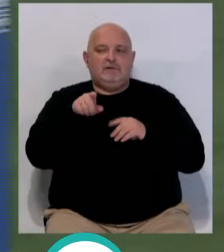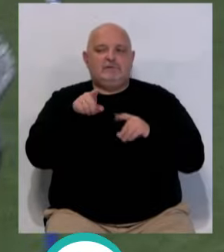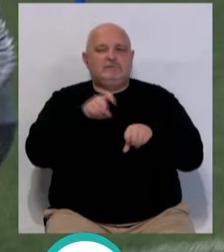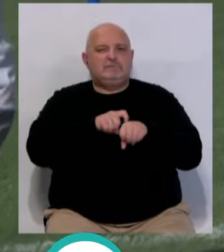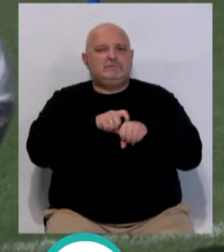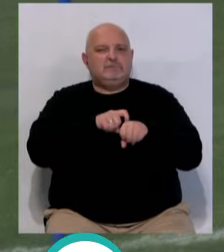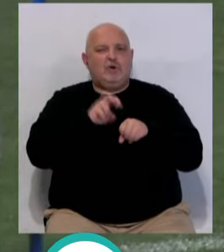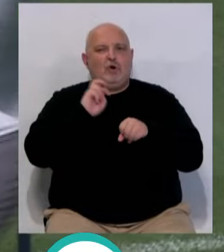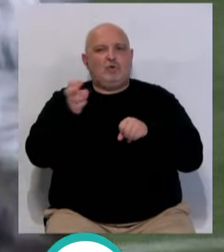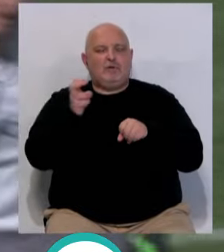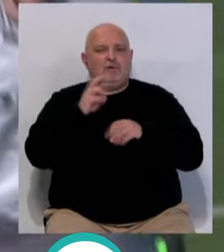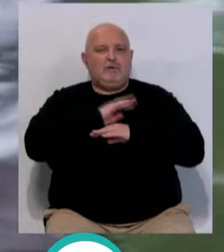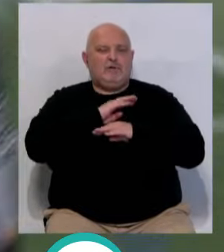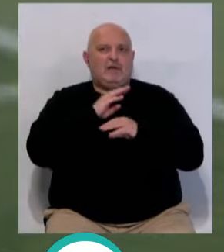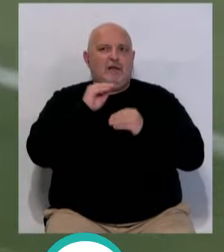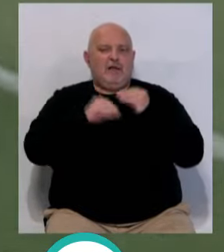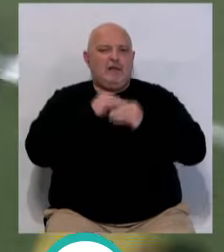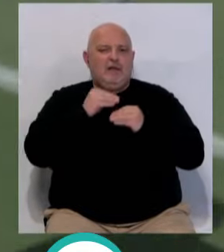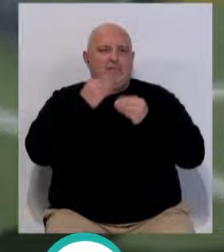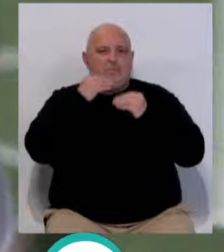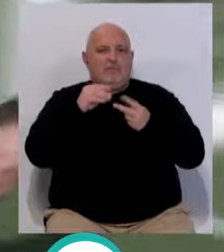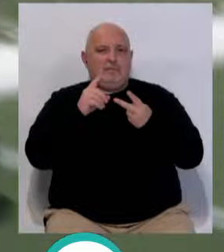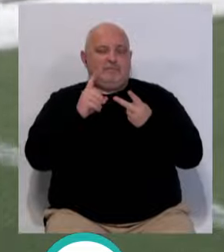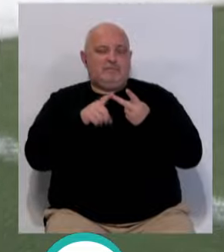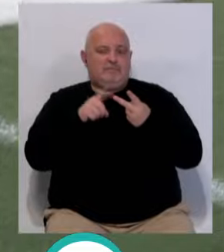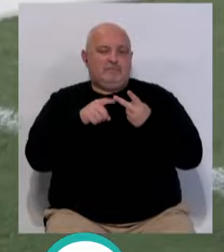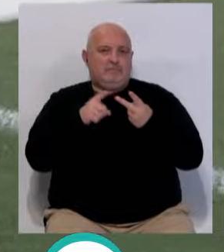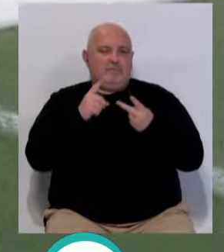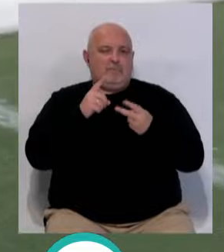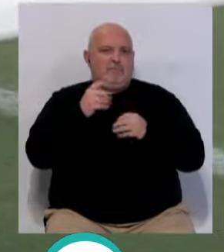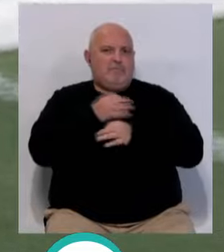detrás un Portero que cada vez que ha salido lo ha hecho muy bien o sea ha cumplido perfectamente